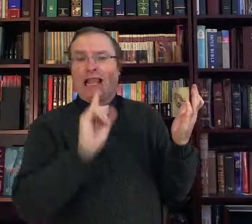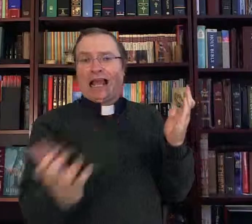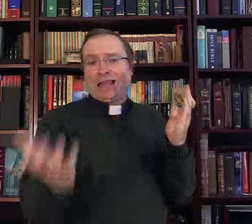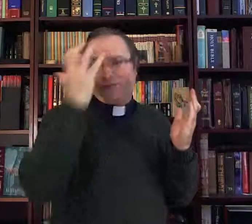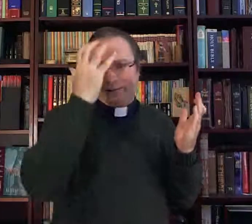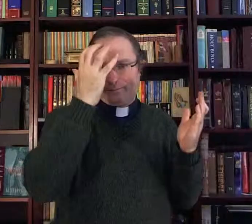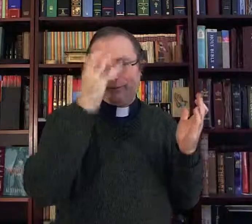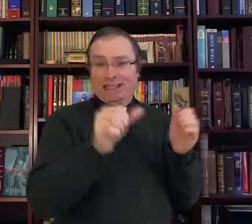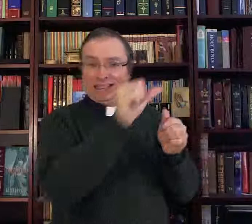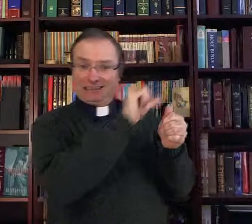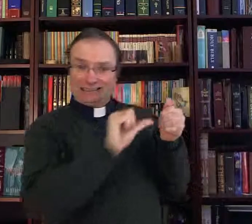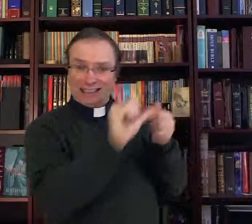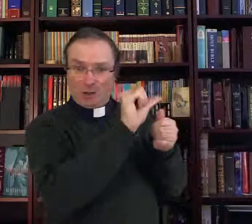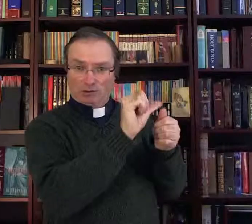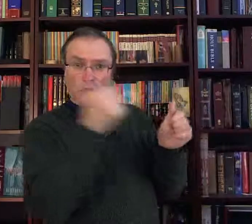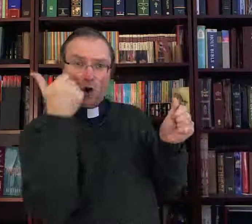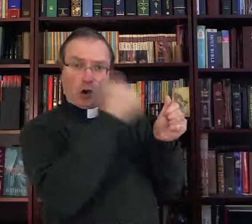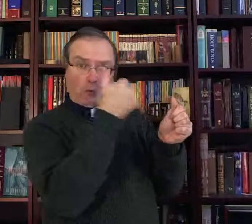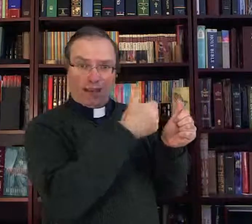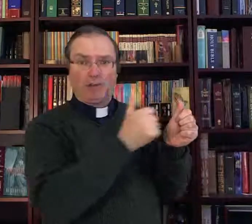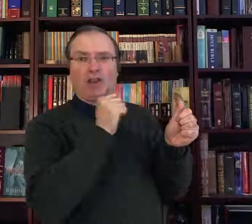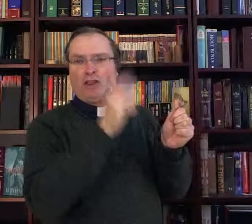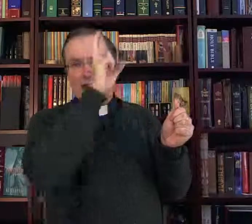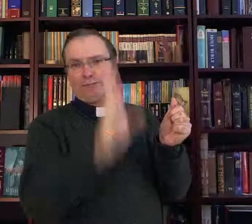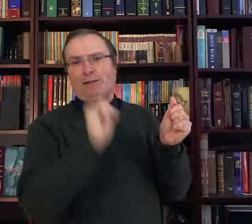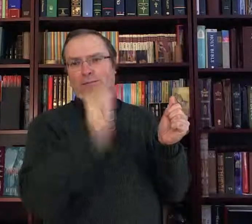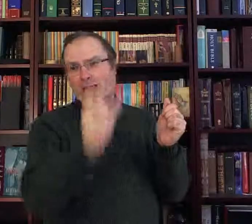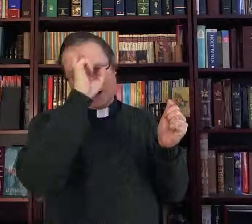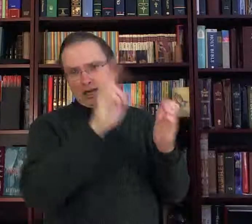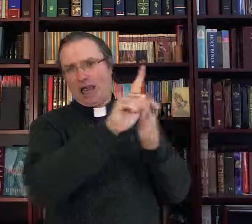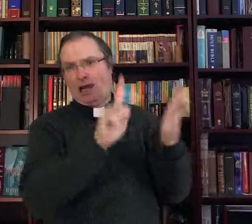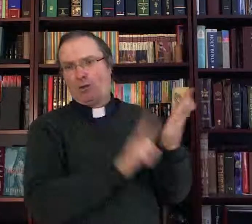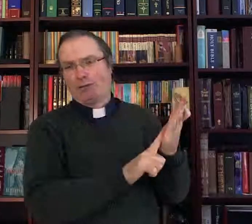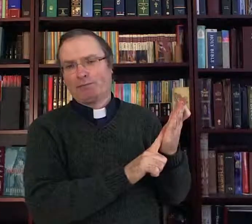En effet, les circoncis eux-mêmes ne respectent pas la loi,